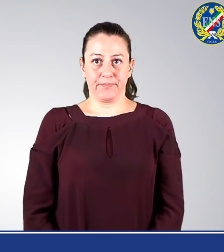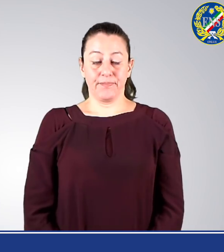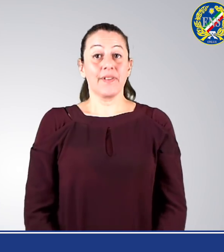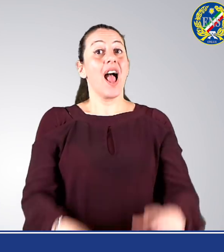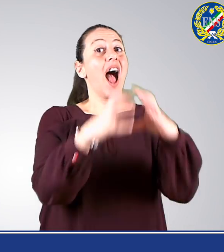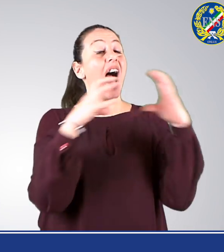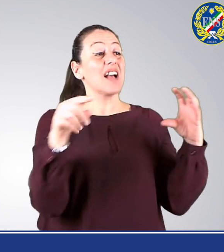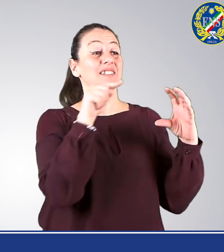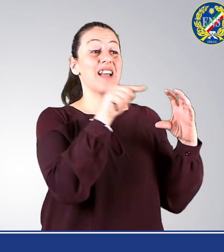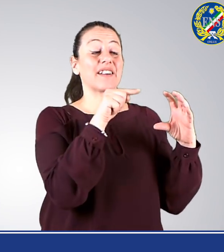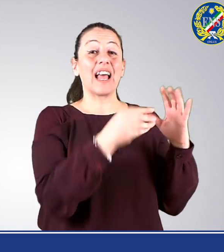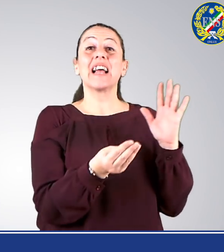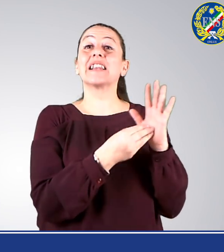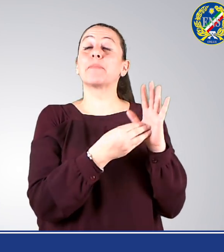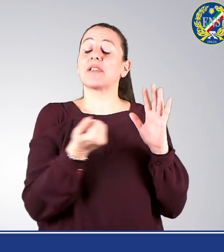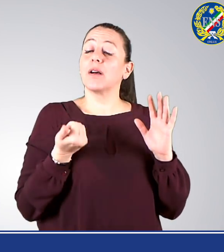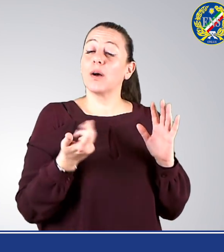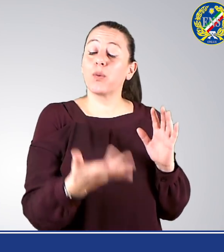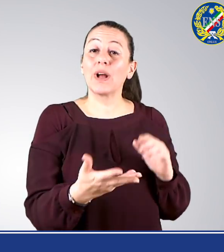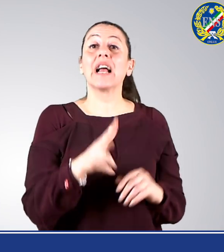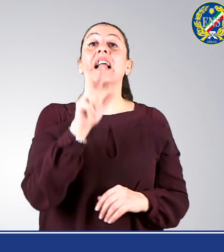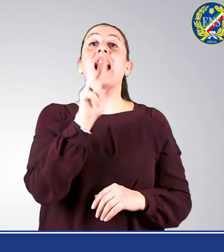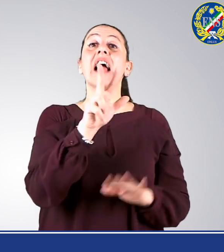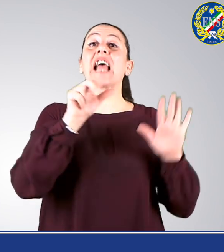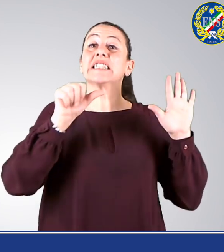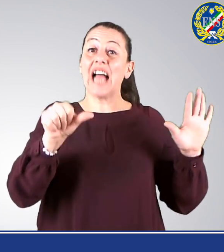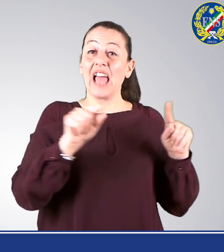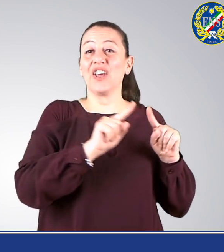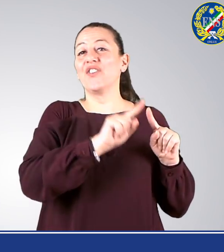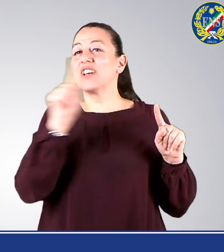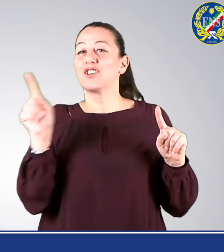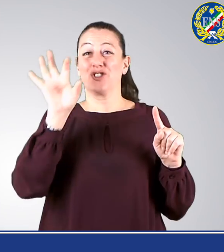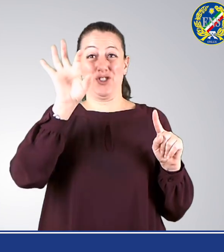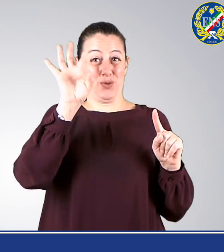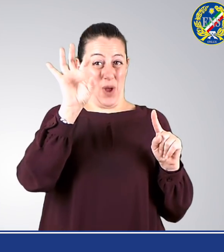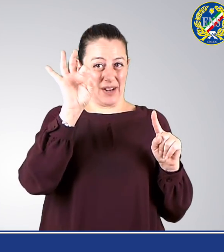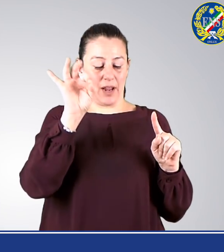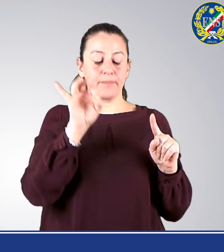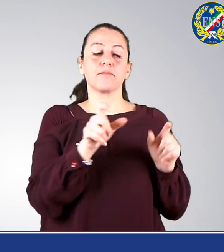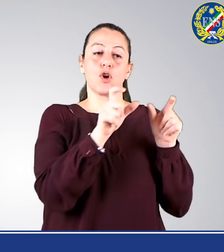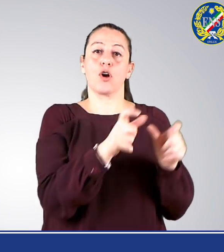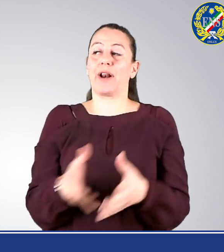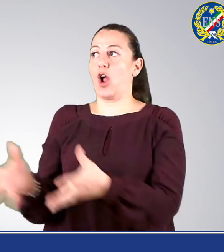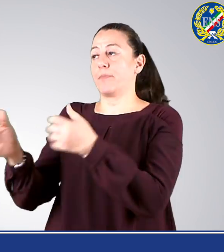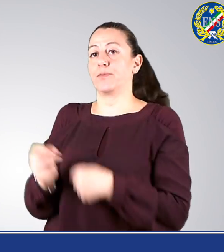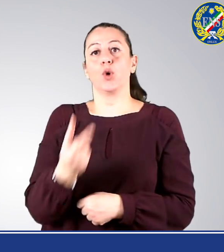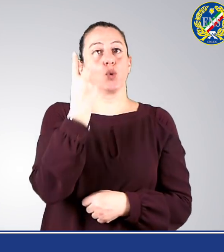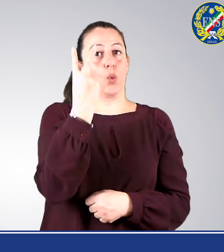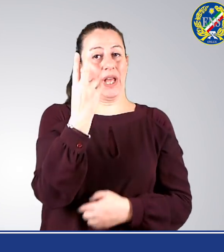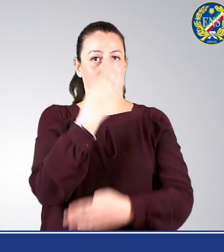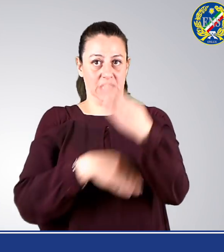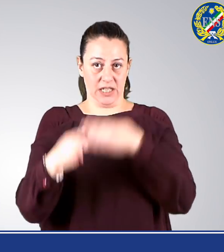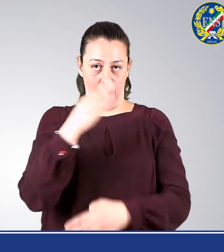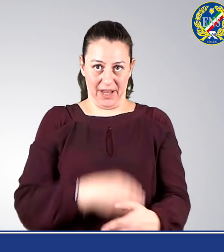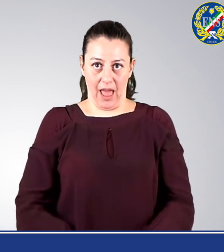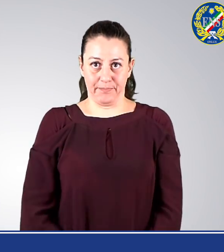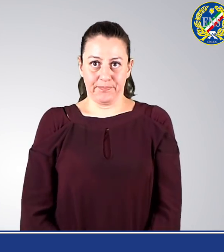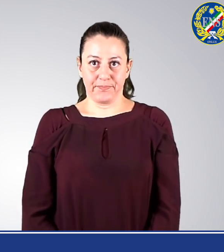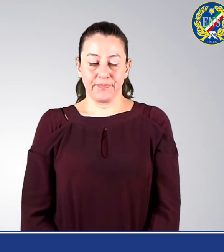Le aziende che occupano da 36 a 50 dipendenti devono assumere 2 disabili